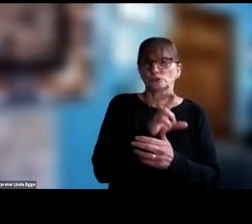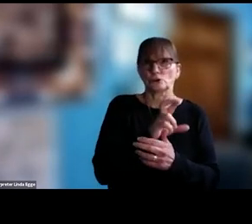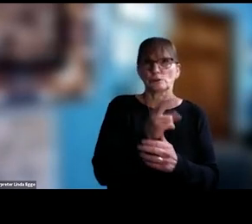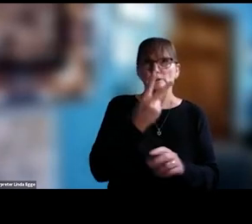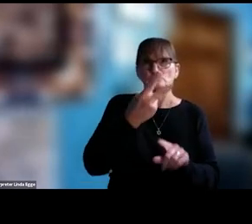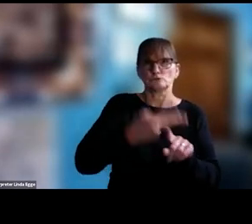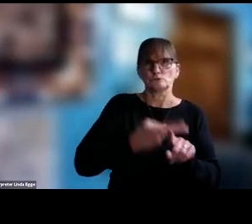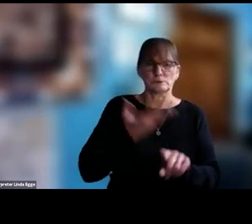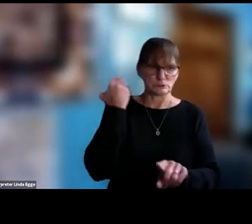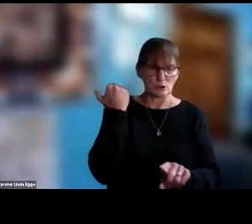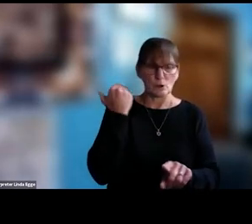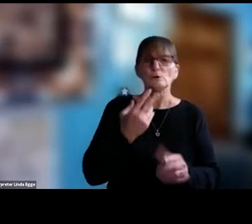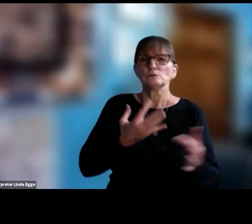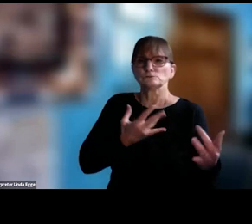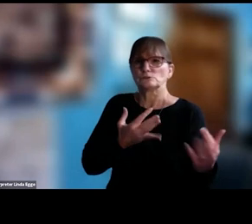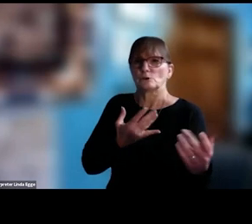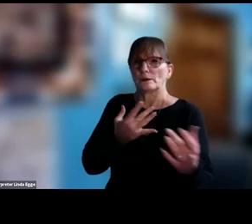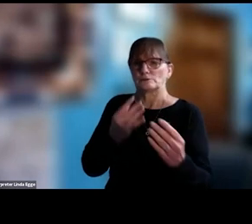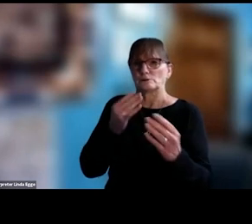de que arreglen su apartamento. [Elisa] Sí.